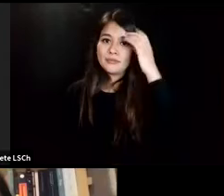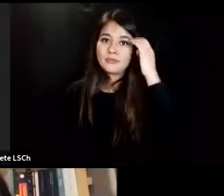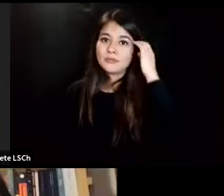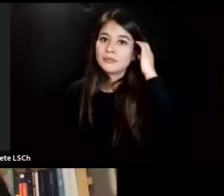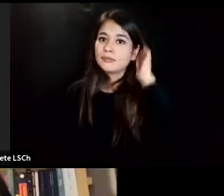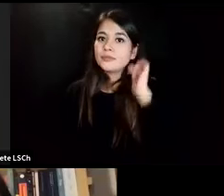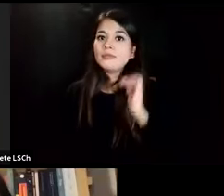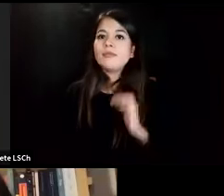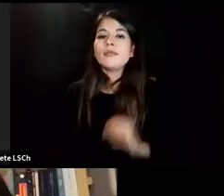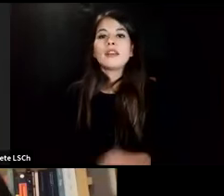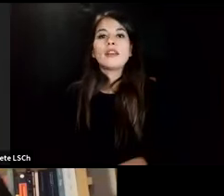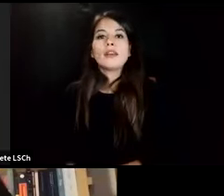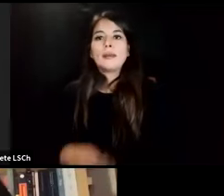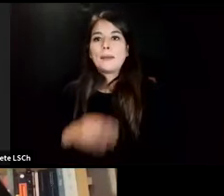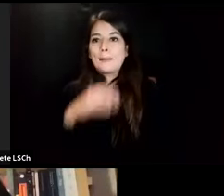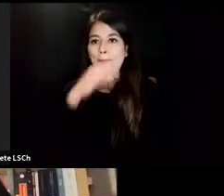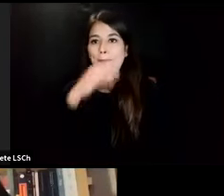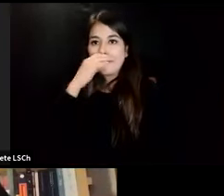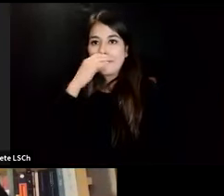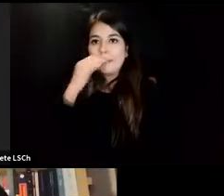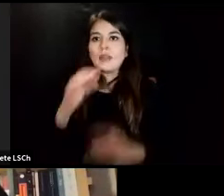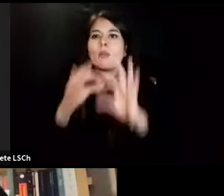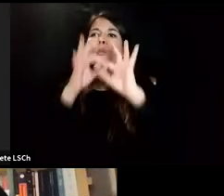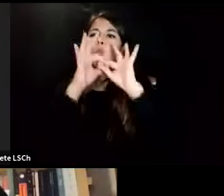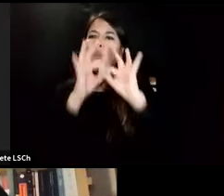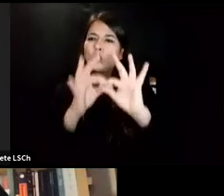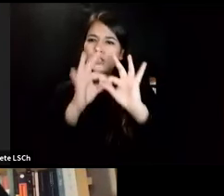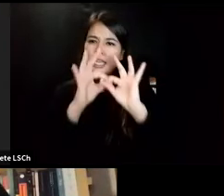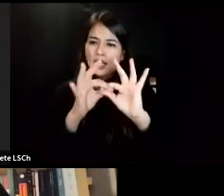muchísimas clases podría apagar